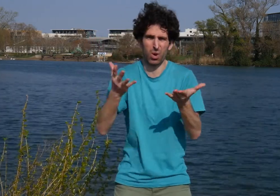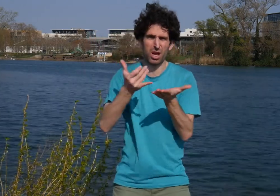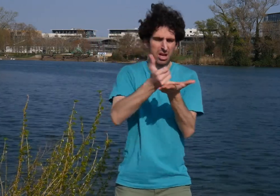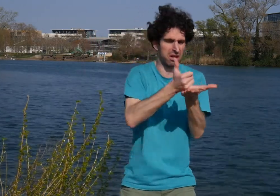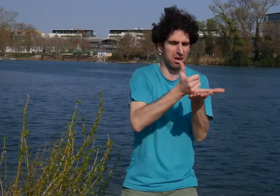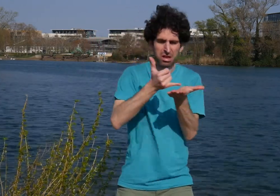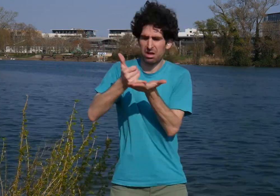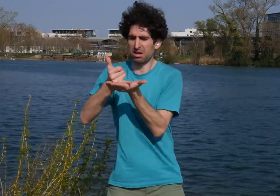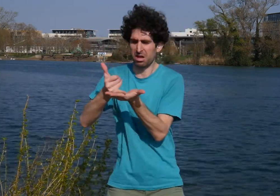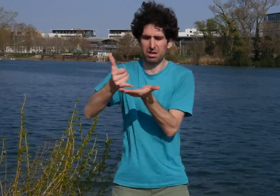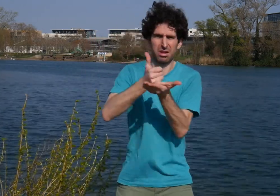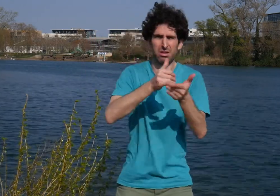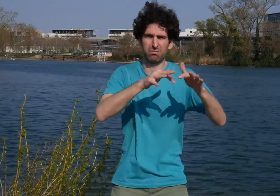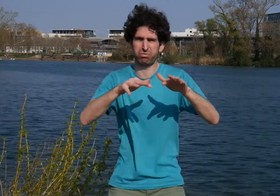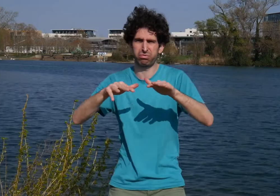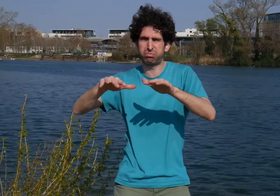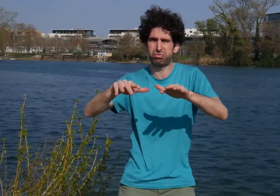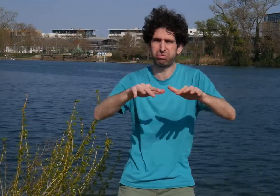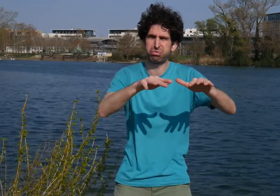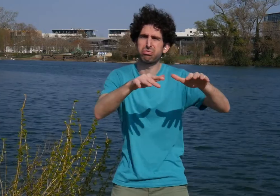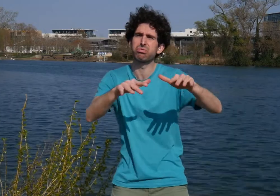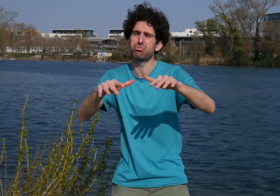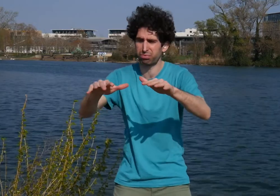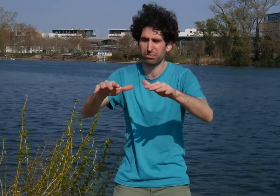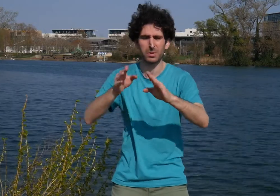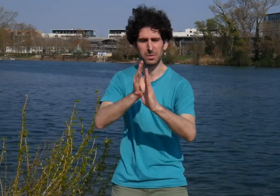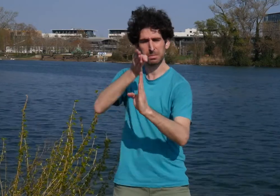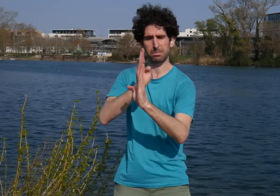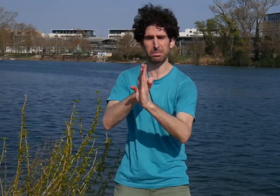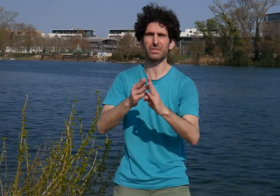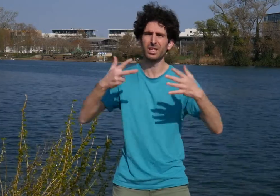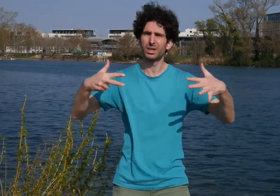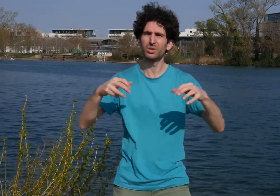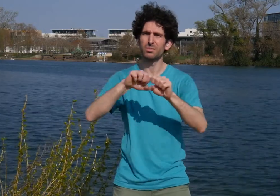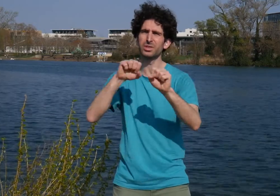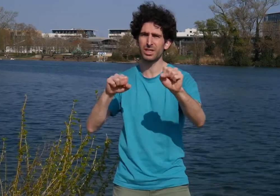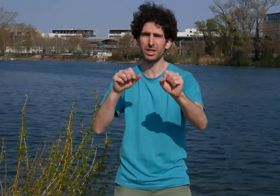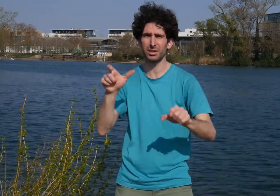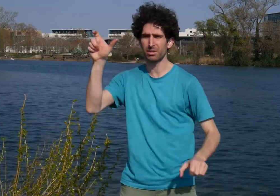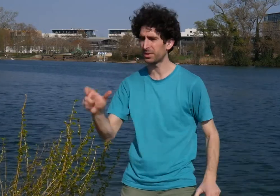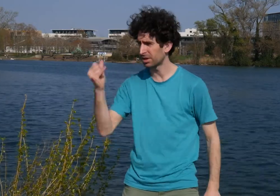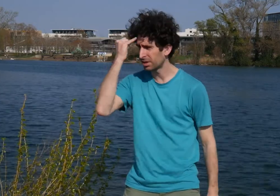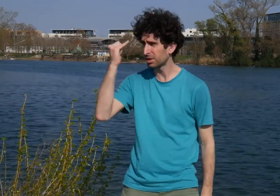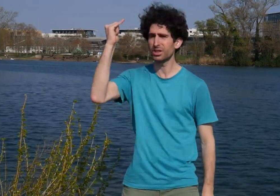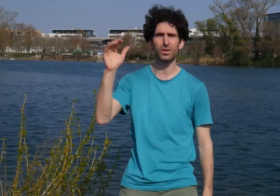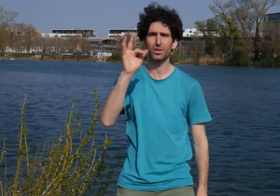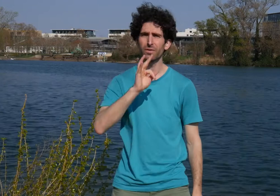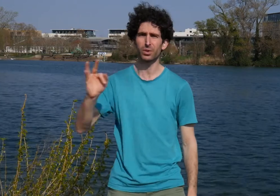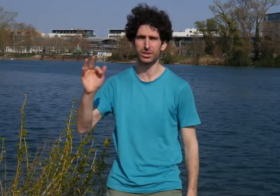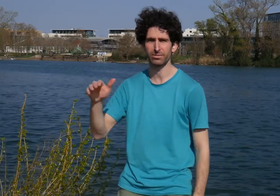Juste des îles mouvantes. Au 18ème siècle, un ingénieur français,